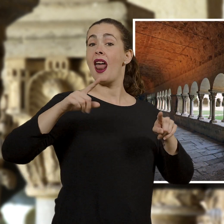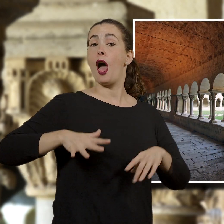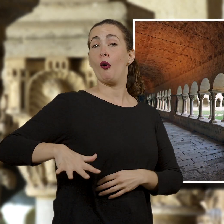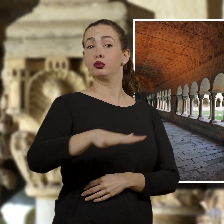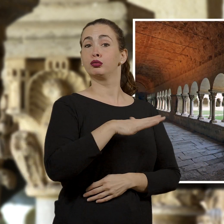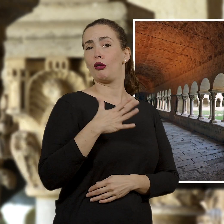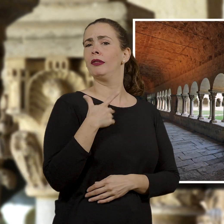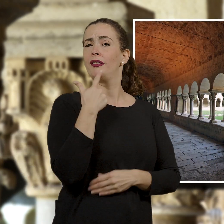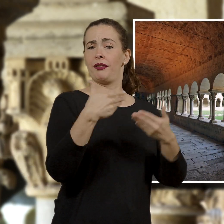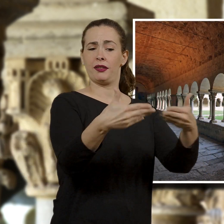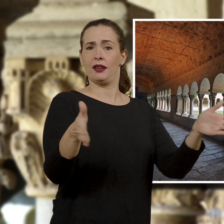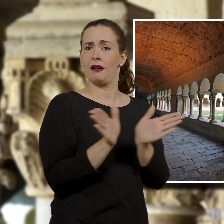Claustre vol dir espai tancat.